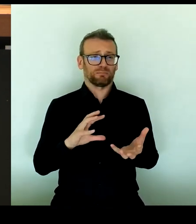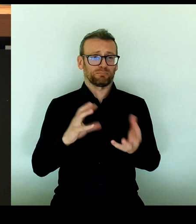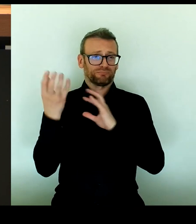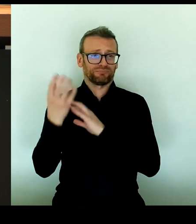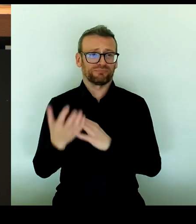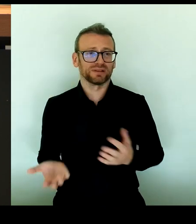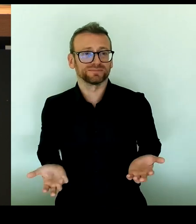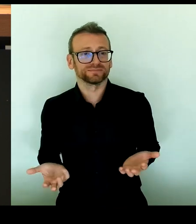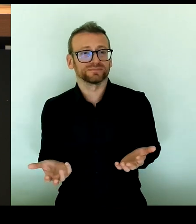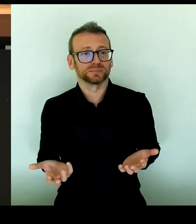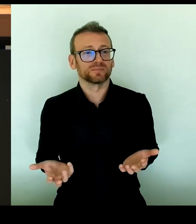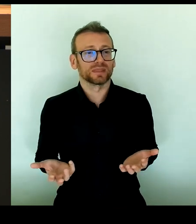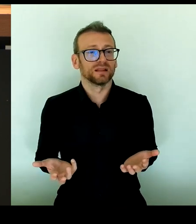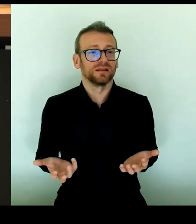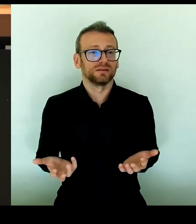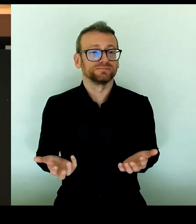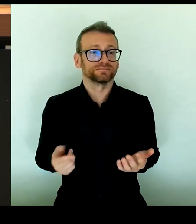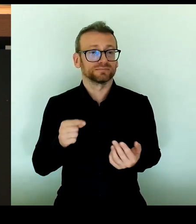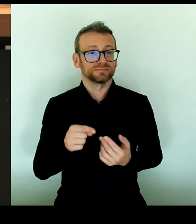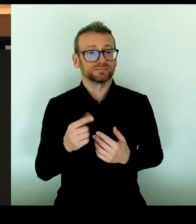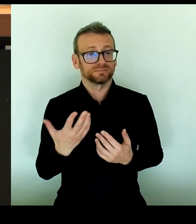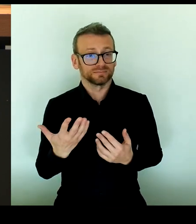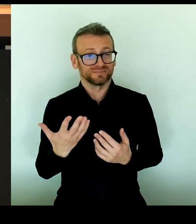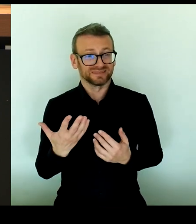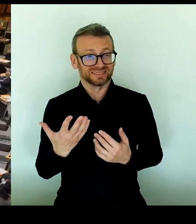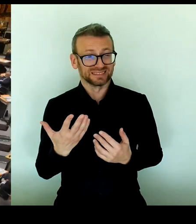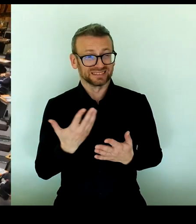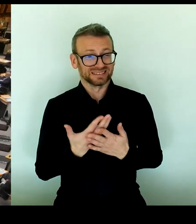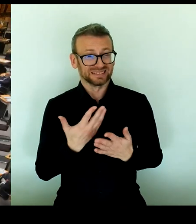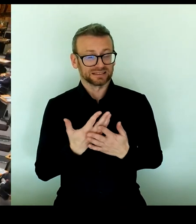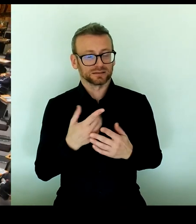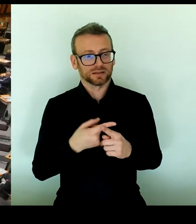Für die Fraktion Bündnis 90/Die Grünen hat die Kollegin Will jetzt das Wort.